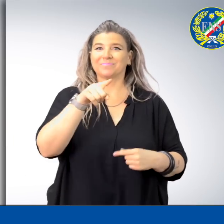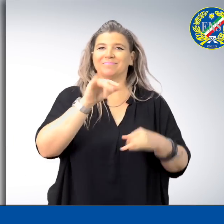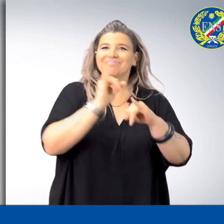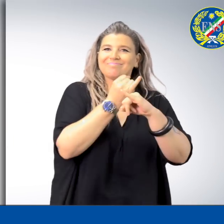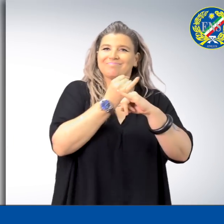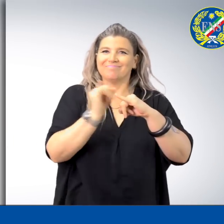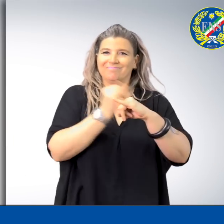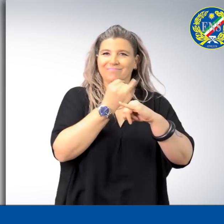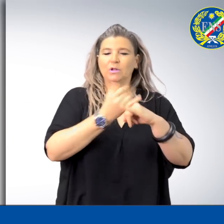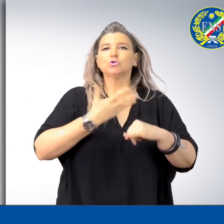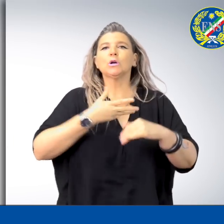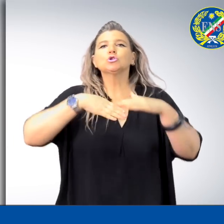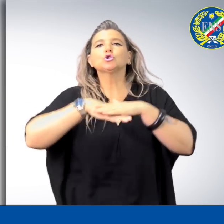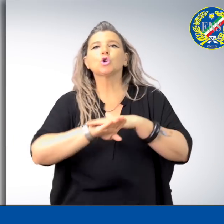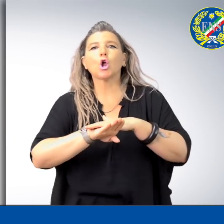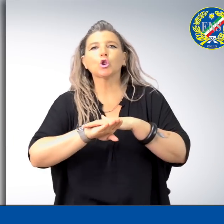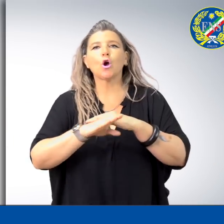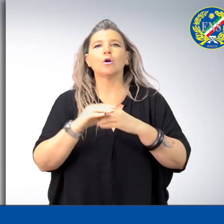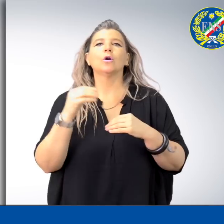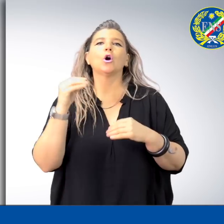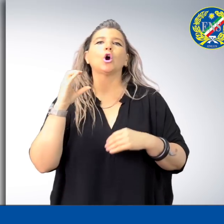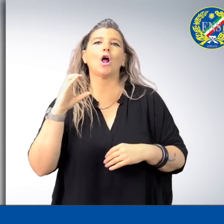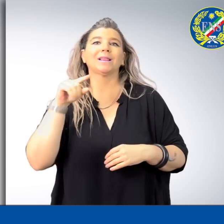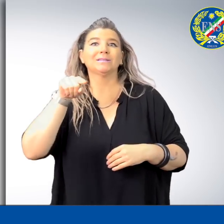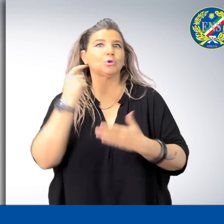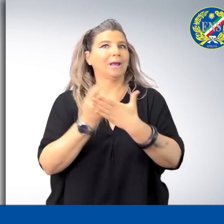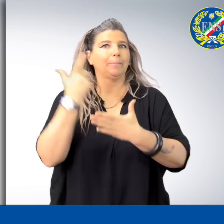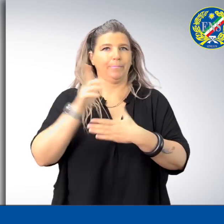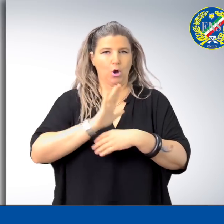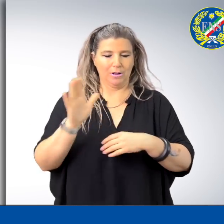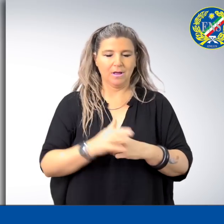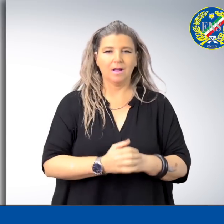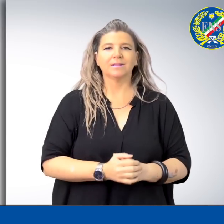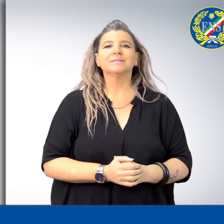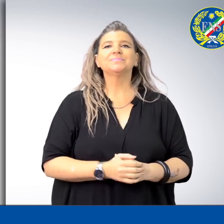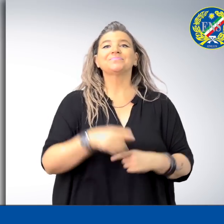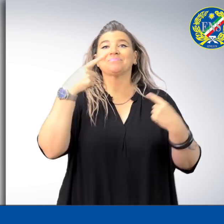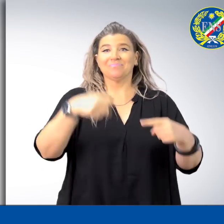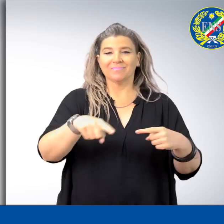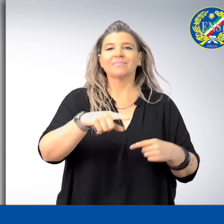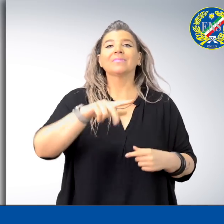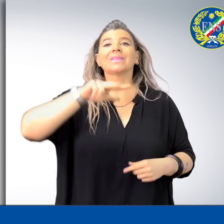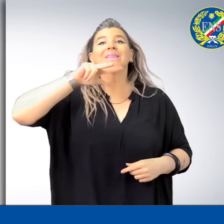Per dettagli è importante sapere il numero del sottocodice.